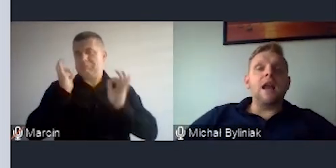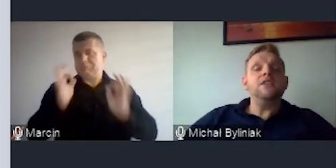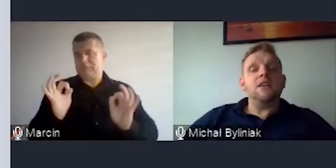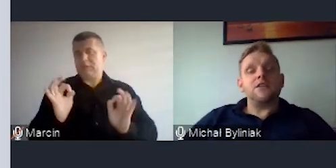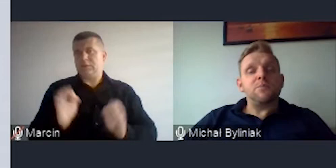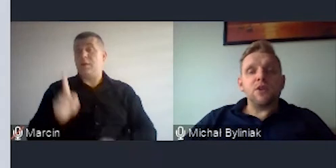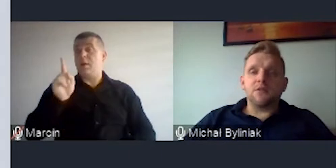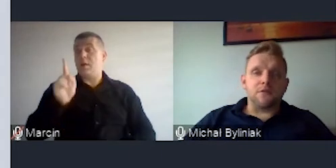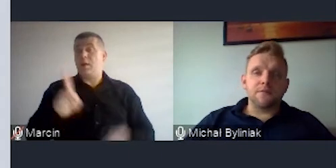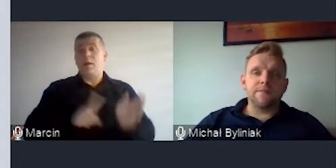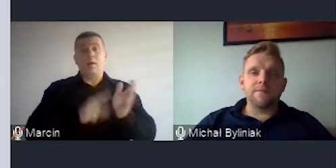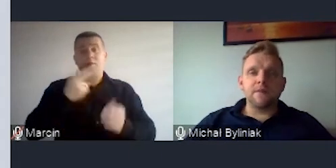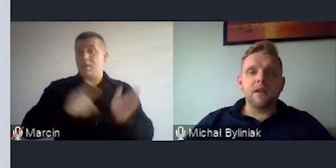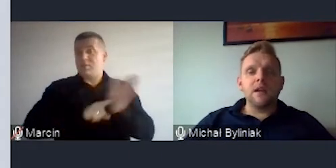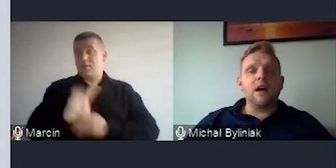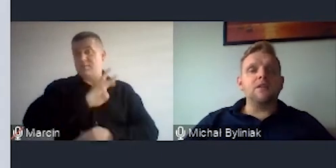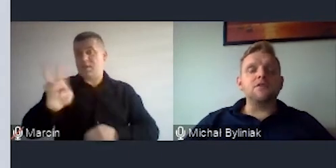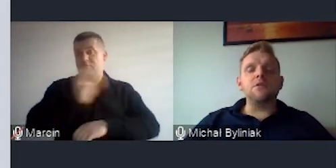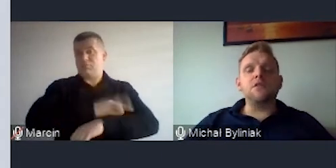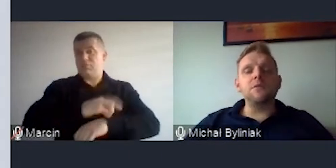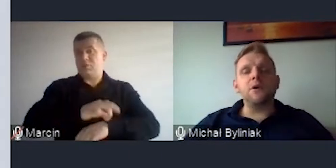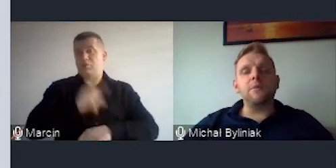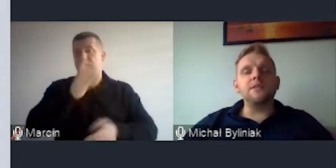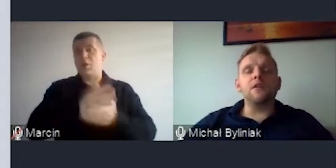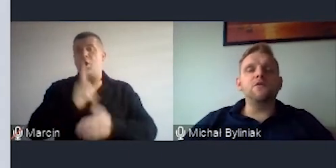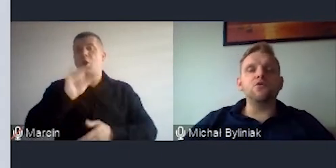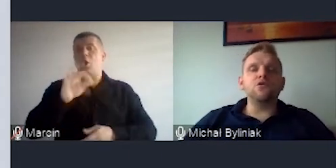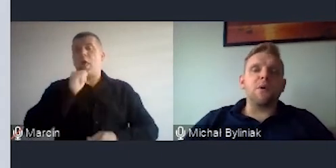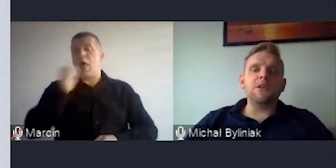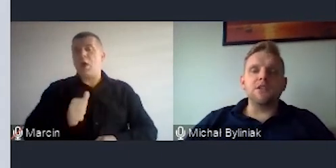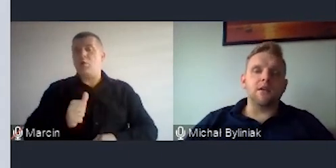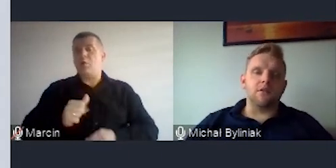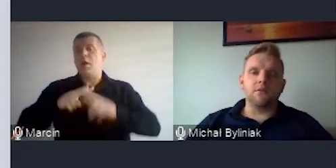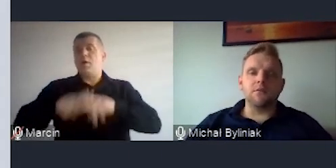ale nie dla waszych projektów. To są logotypy Europejskiego Funduszu Społecznego.